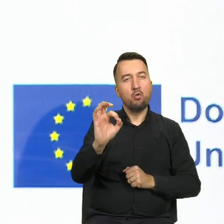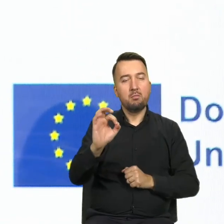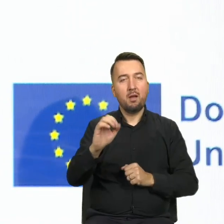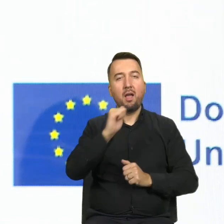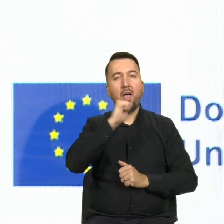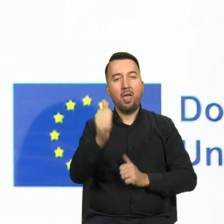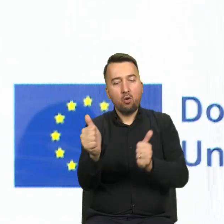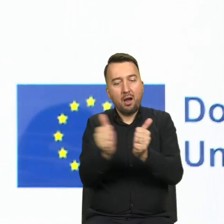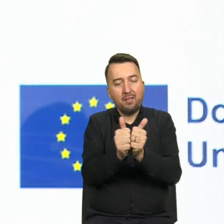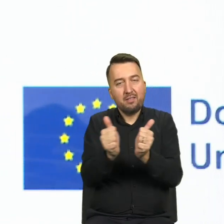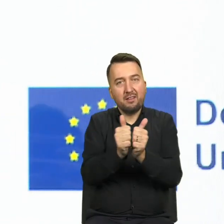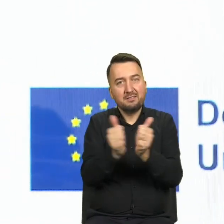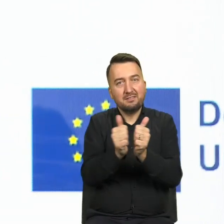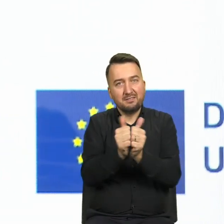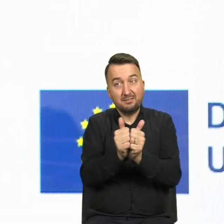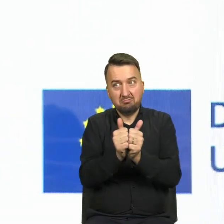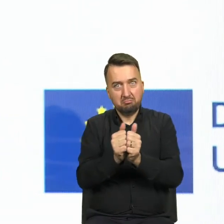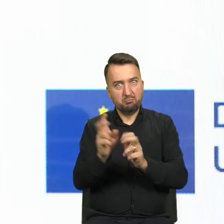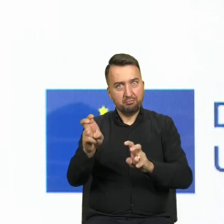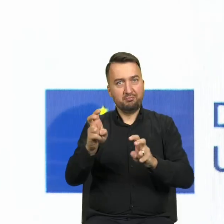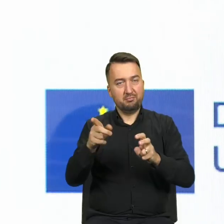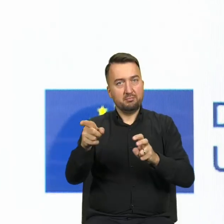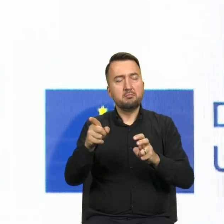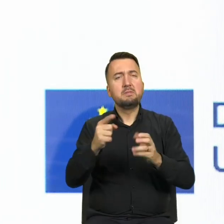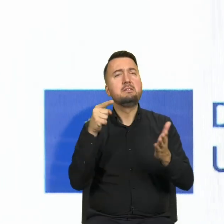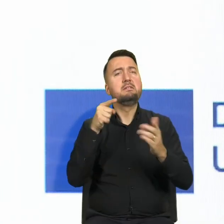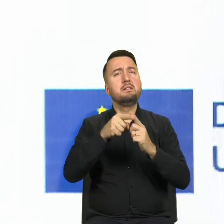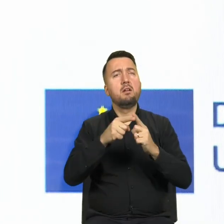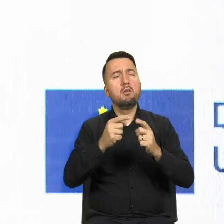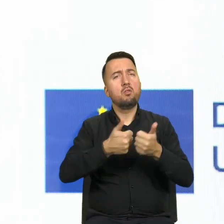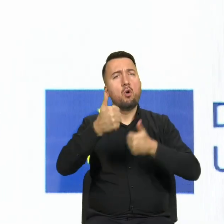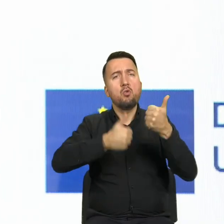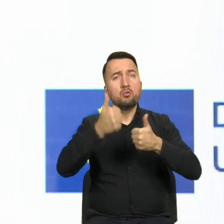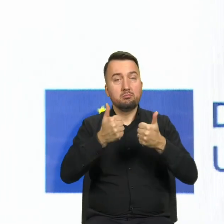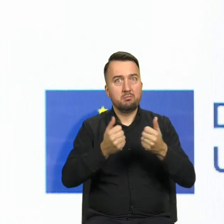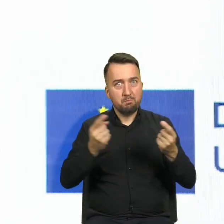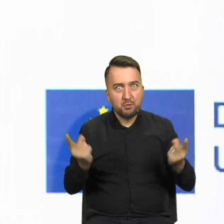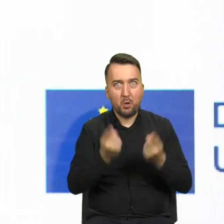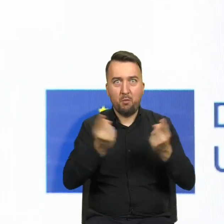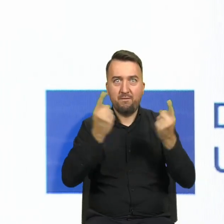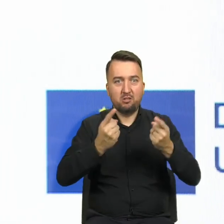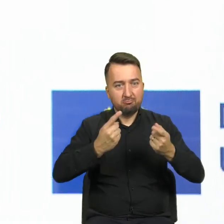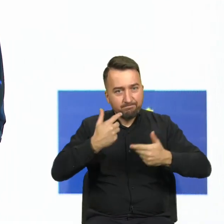i EVET Fundacja Rozwoju Systemu Edukacji. Panowie, proszę,